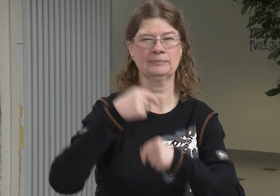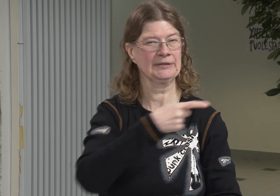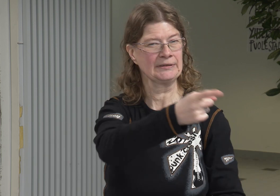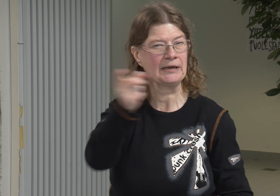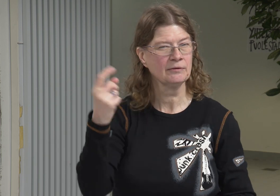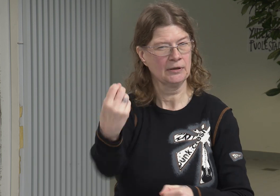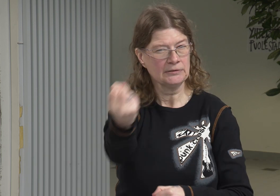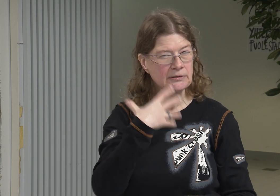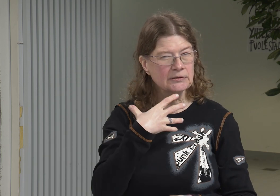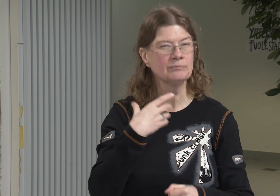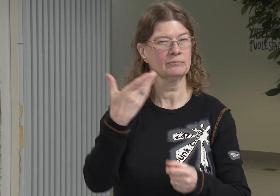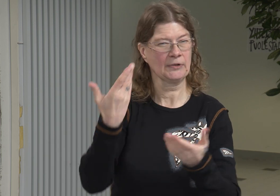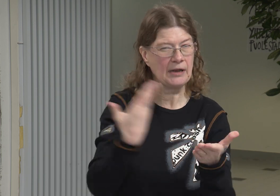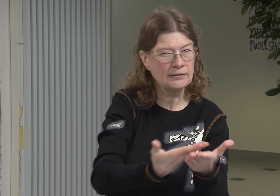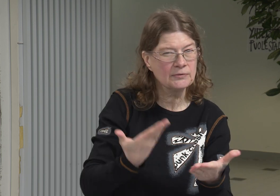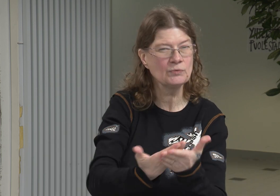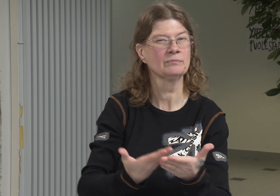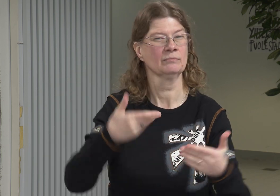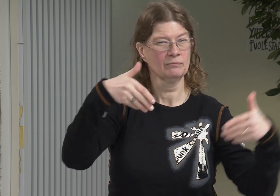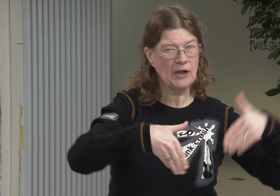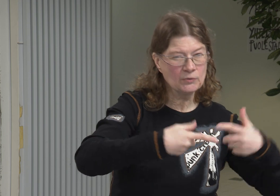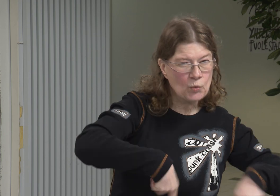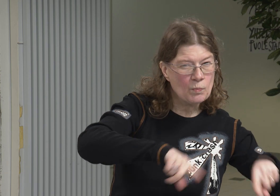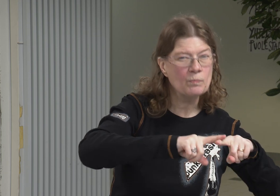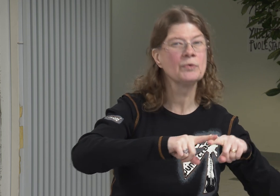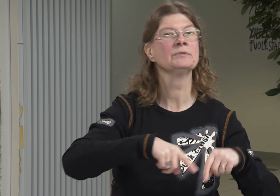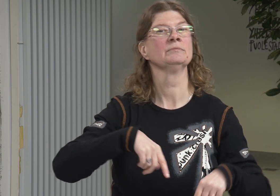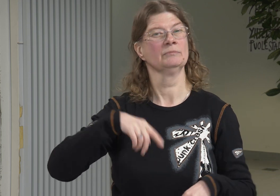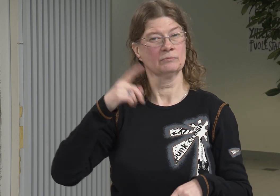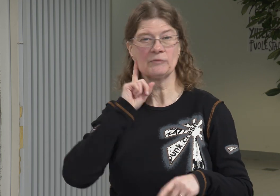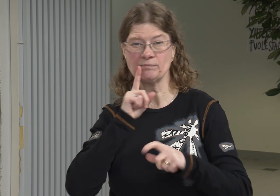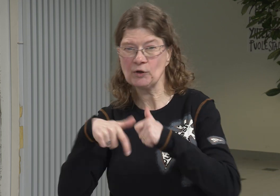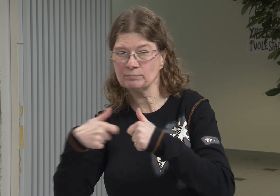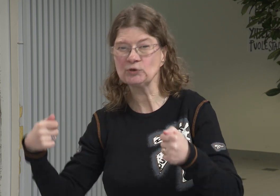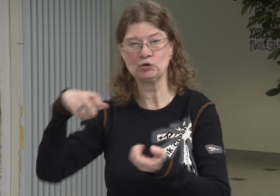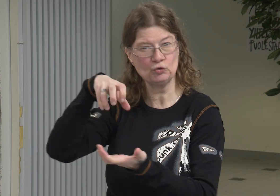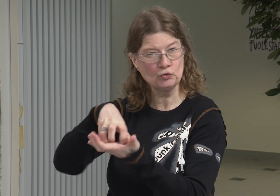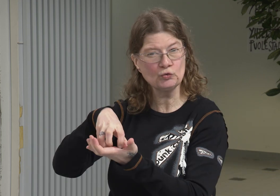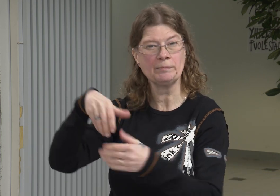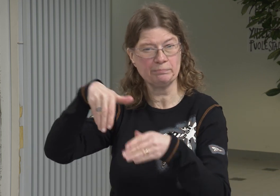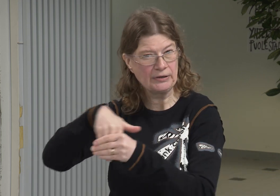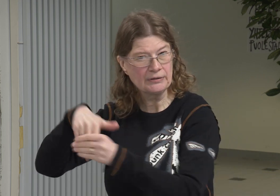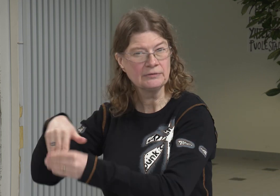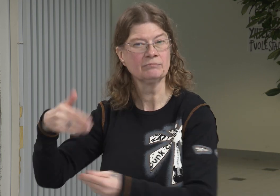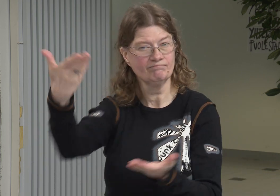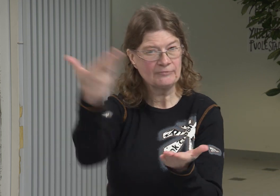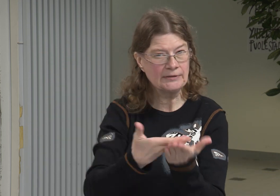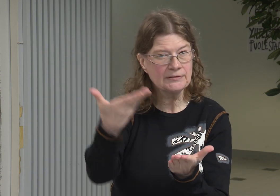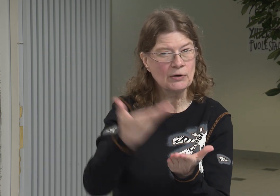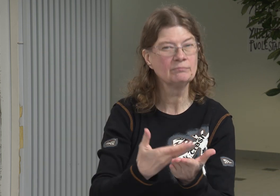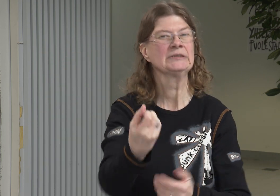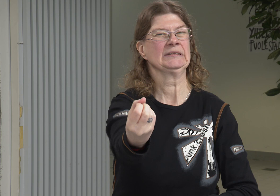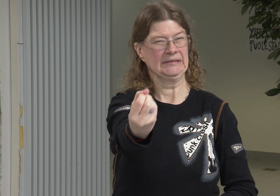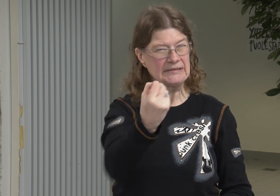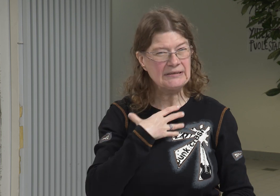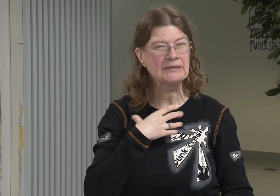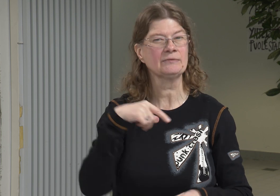Voitte nyt lähettää meille ehdotuksenne vaalivaliokunnan tai hallituksen jäseniksi.